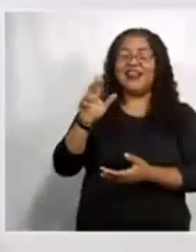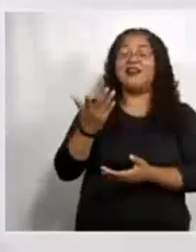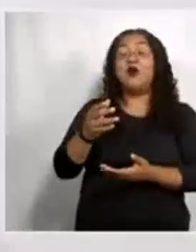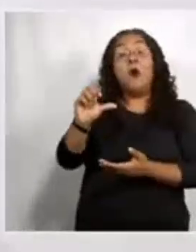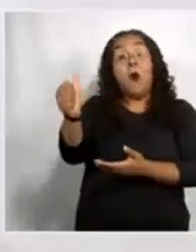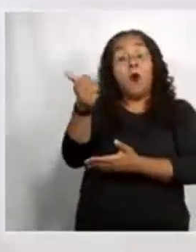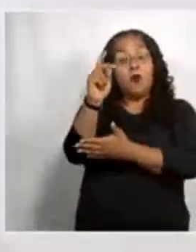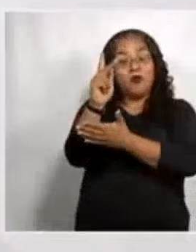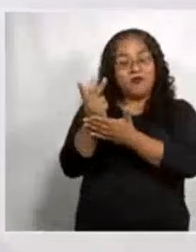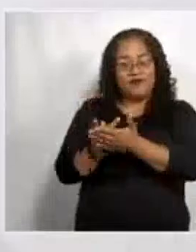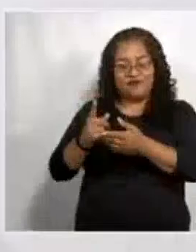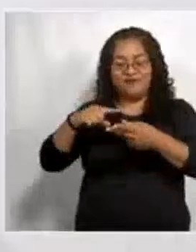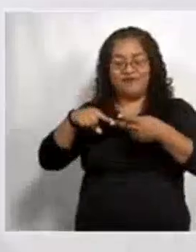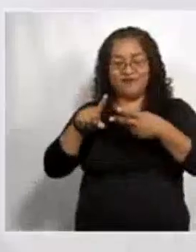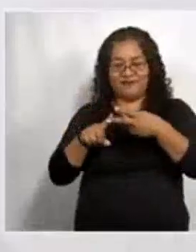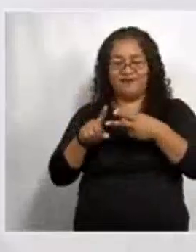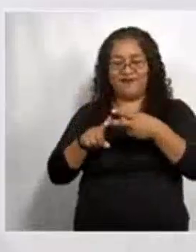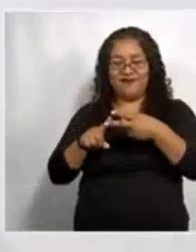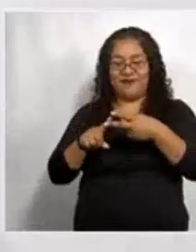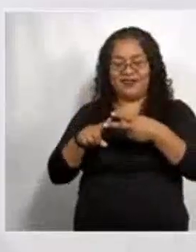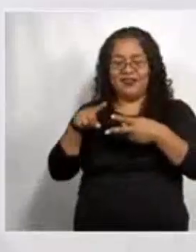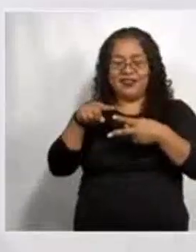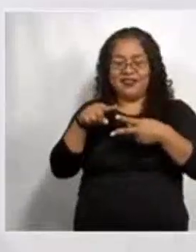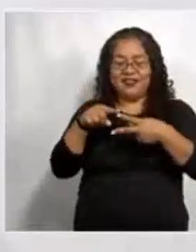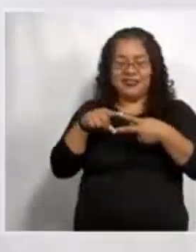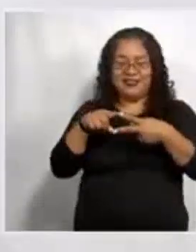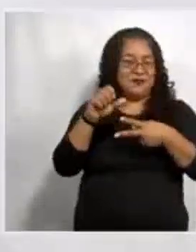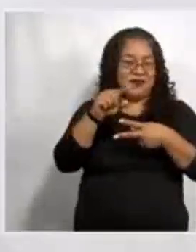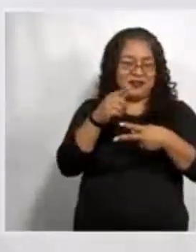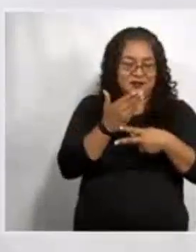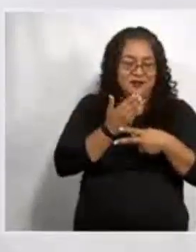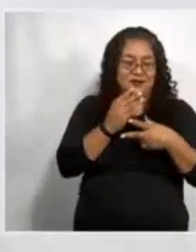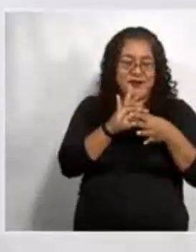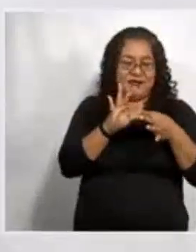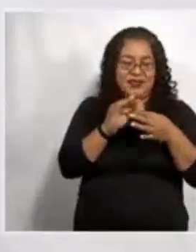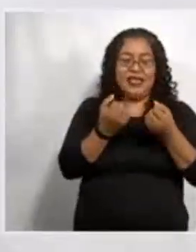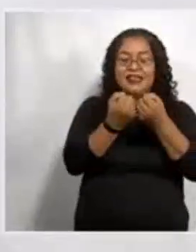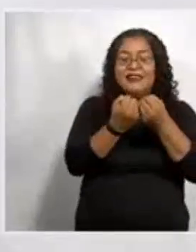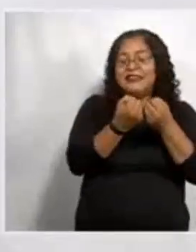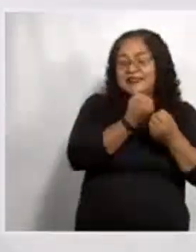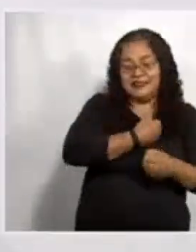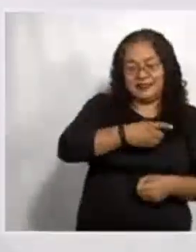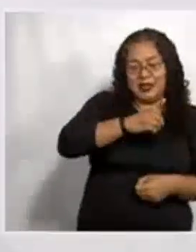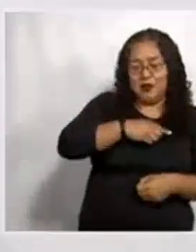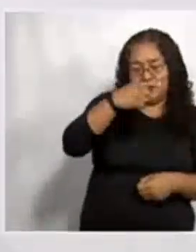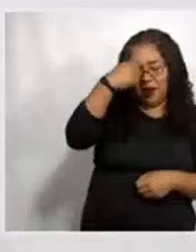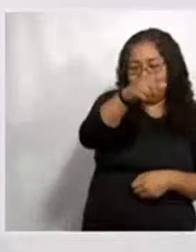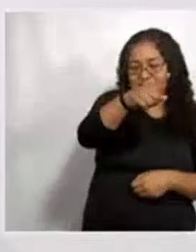el segundo, además de salud casa por casa, son becas para los niños y las niñas.